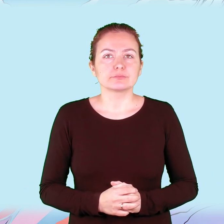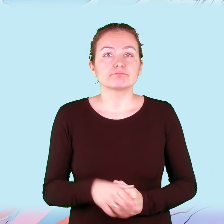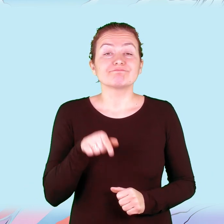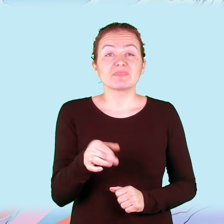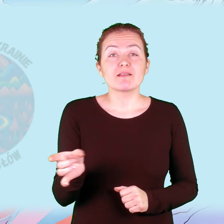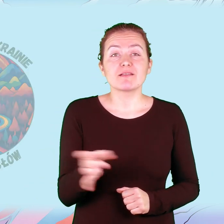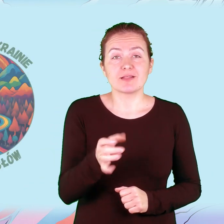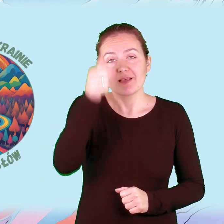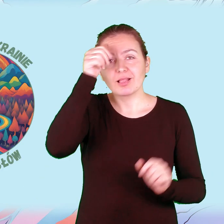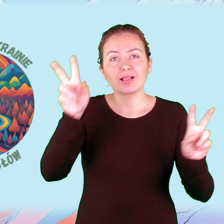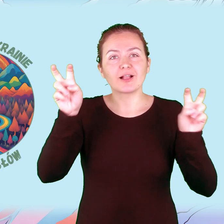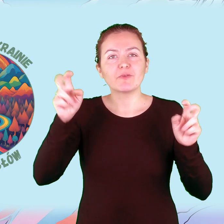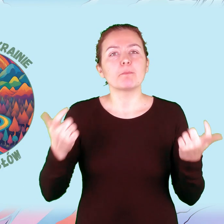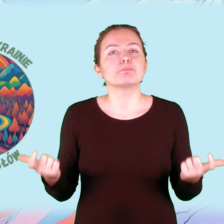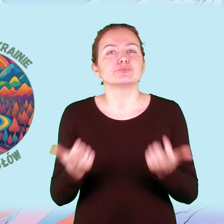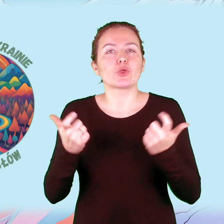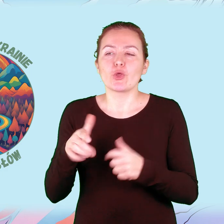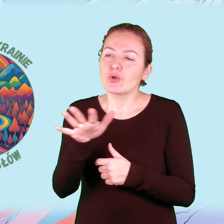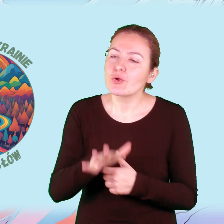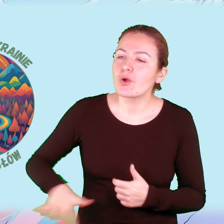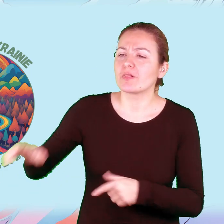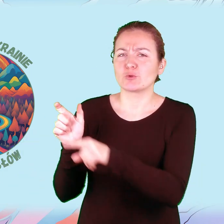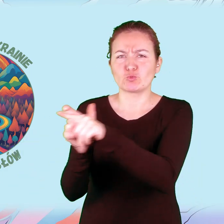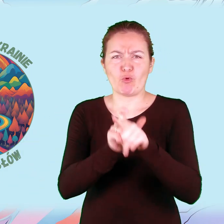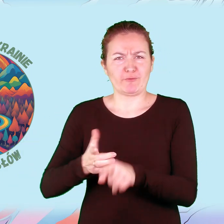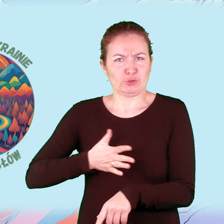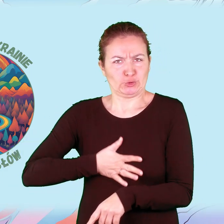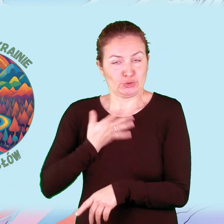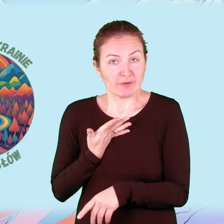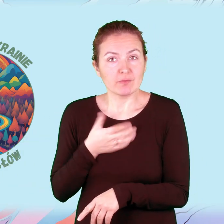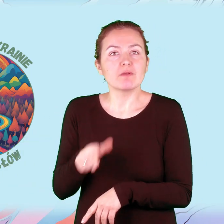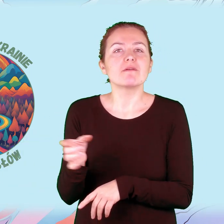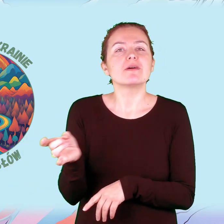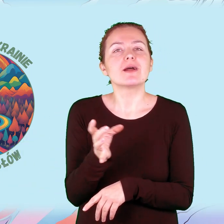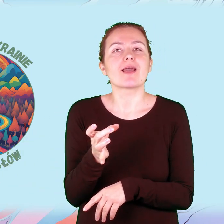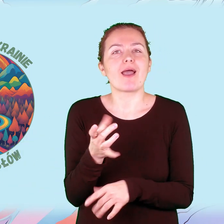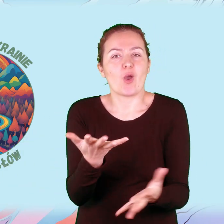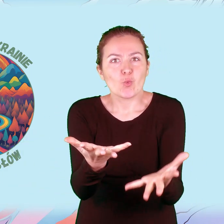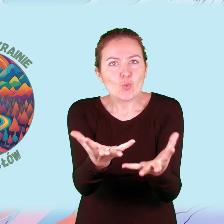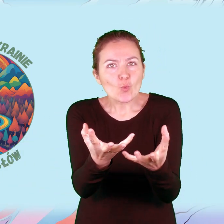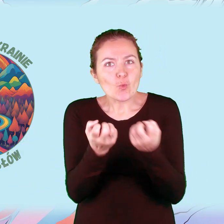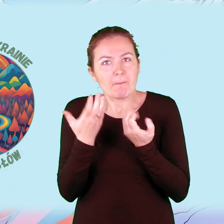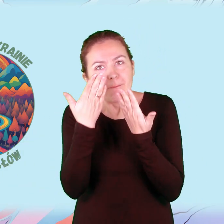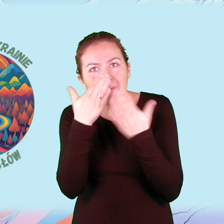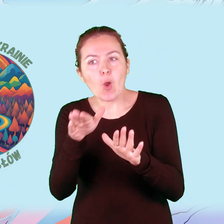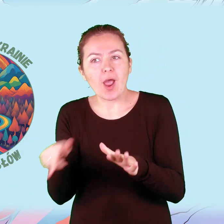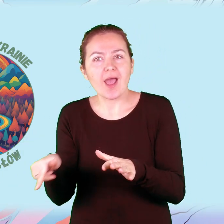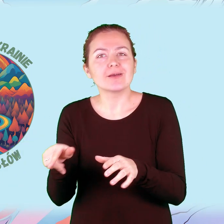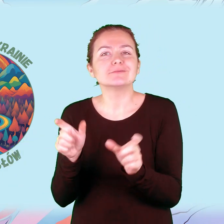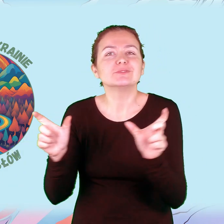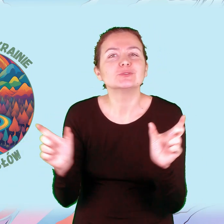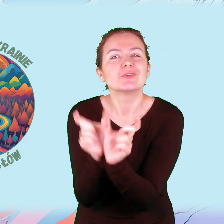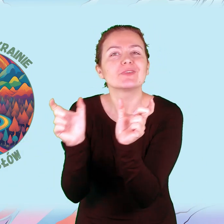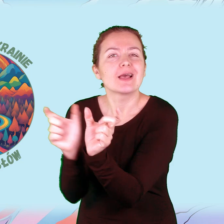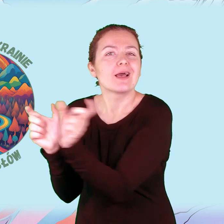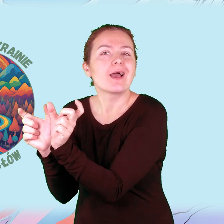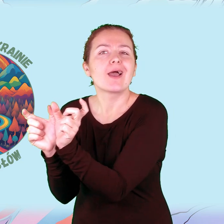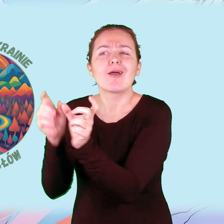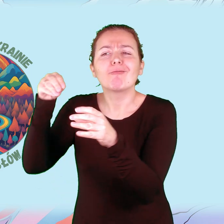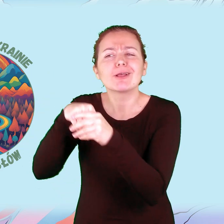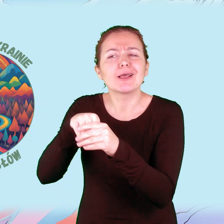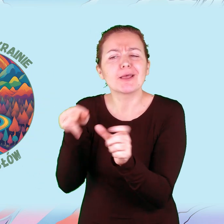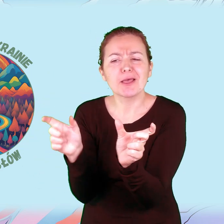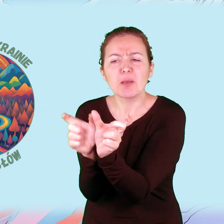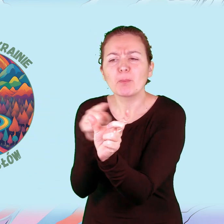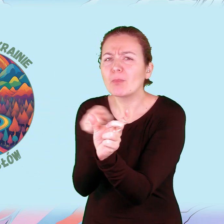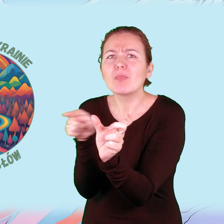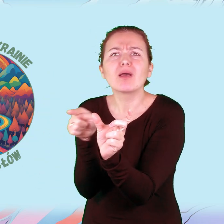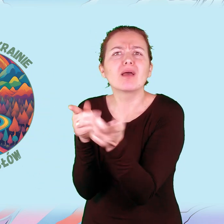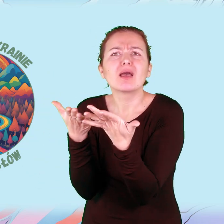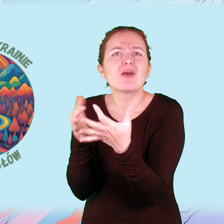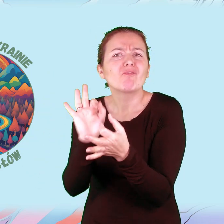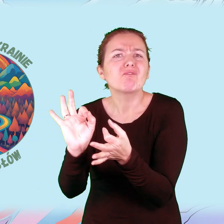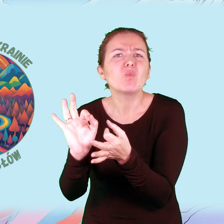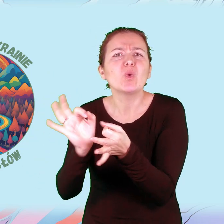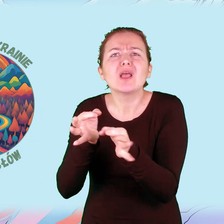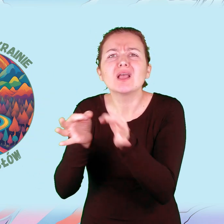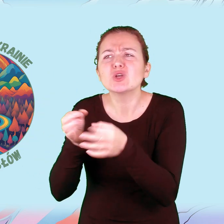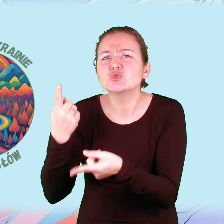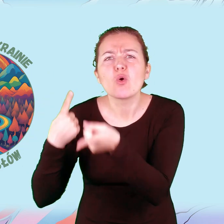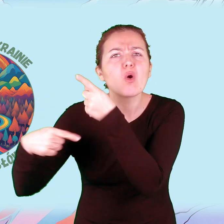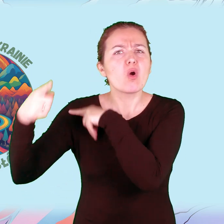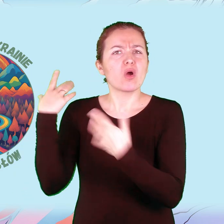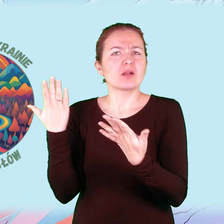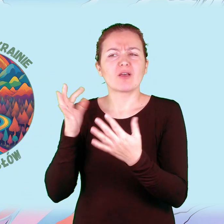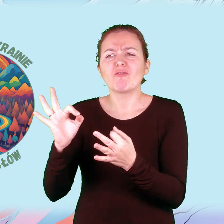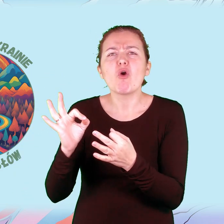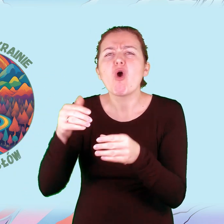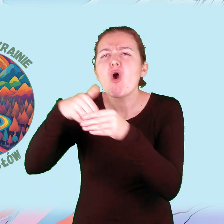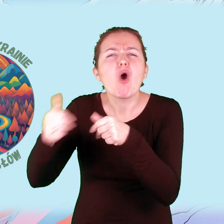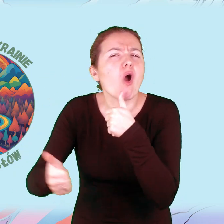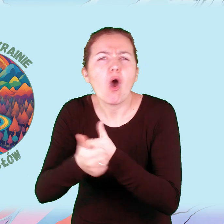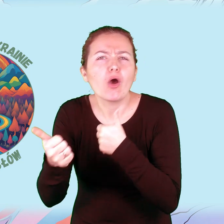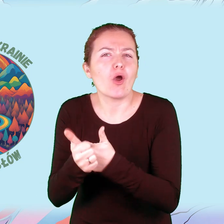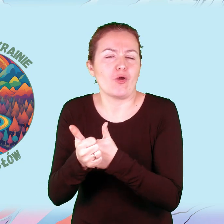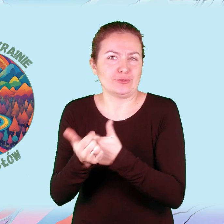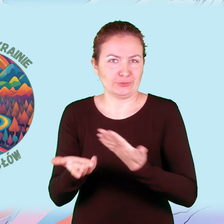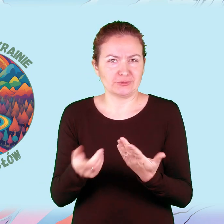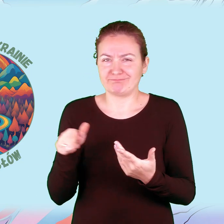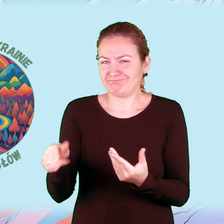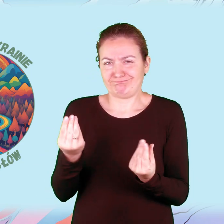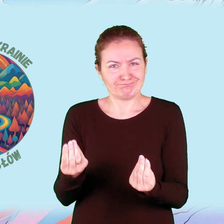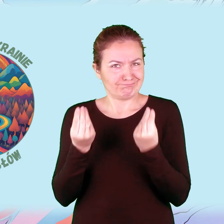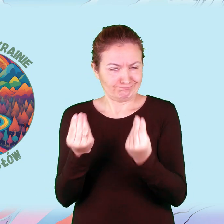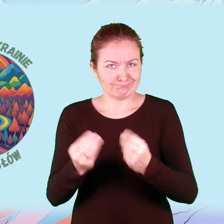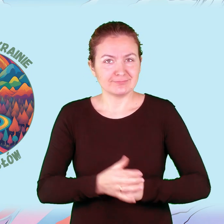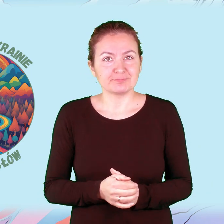„Przygody w Krainie Dziwnych Słów” to gra, która wciąga w fascynujący świat frazeologizmów, ich historii i znaczeń.